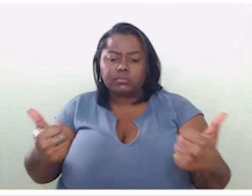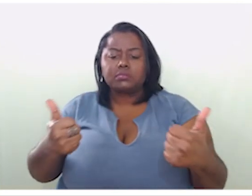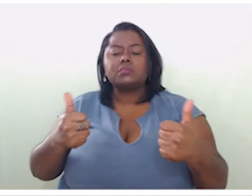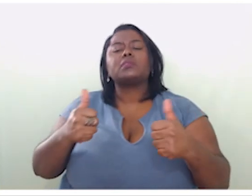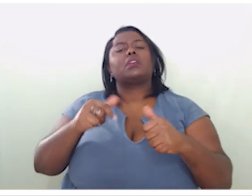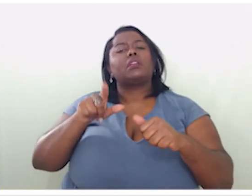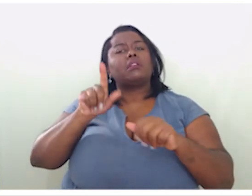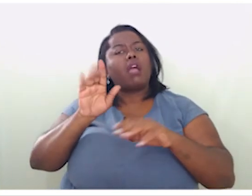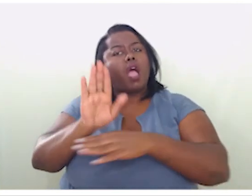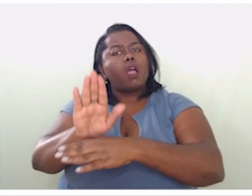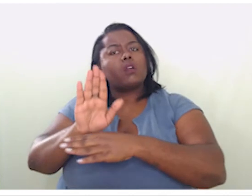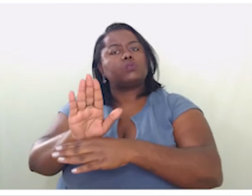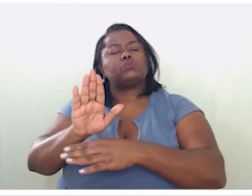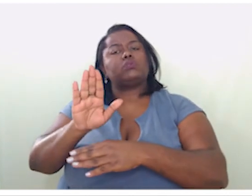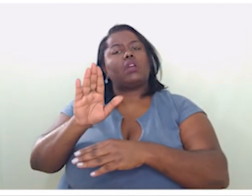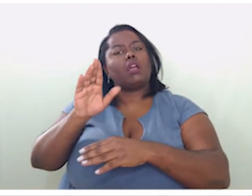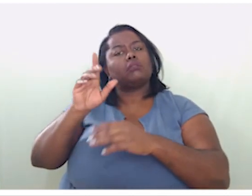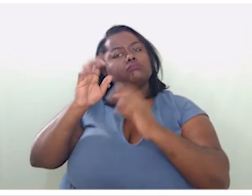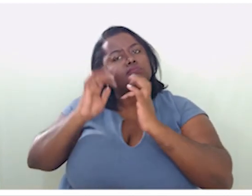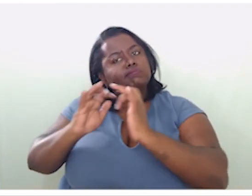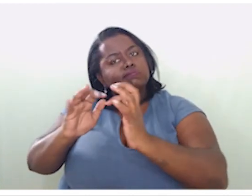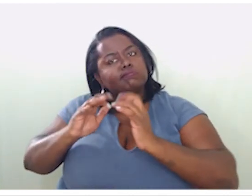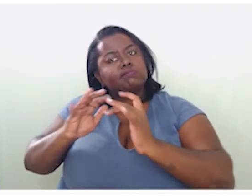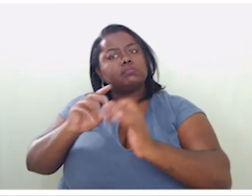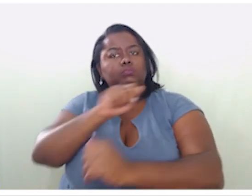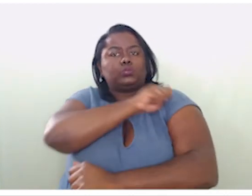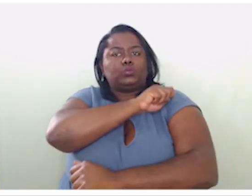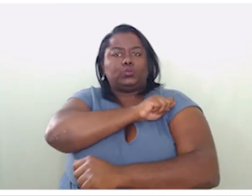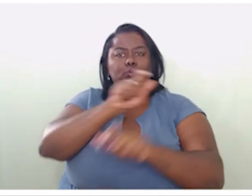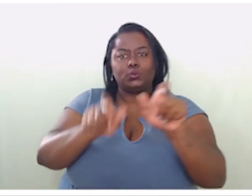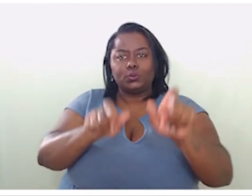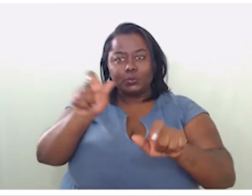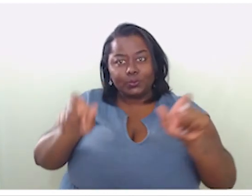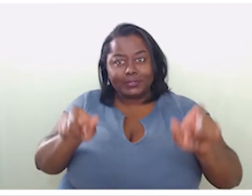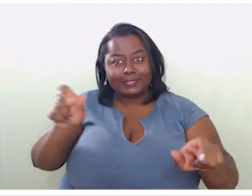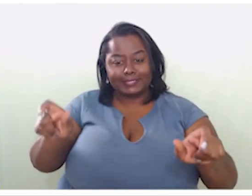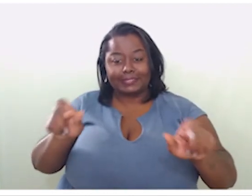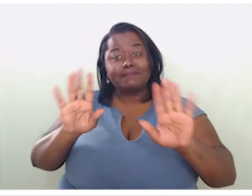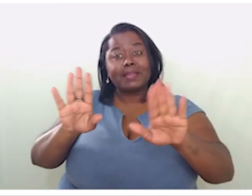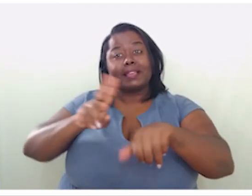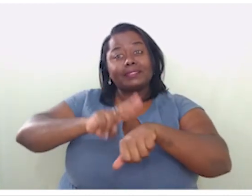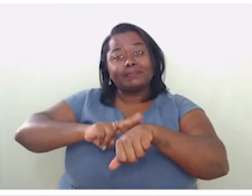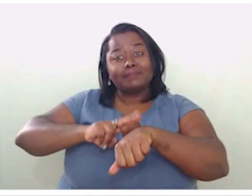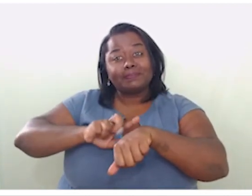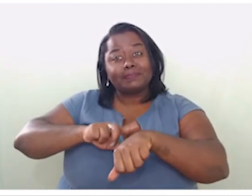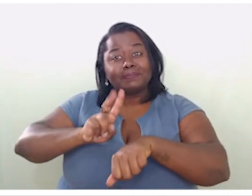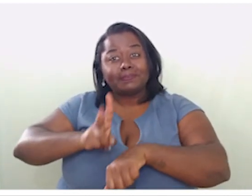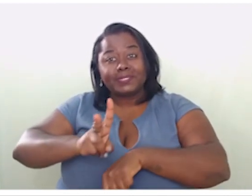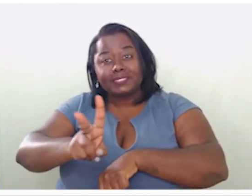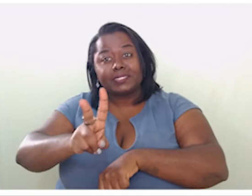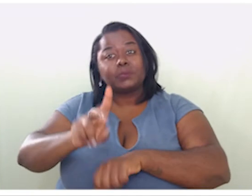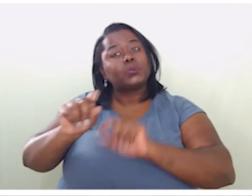y también ayudaron a los estudiantes a mantener el control de las tareas de estudio conjuntas.